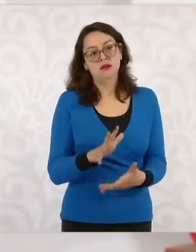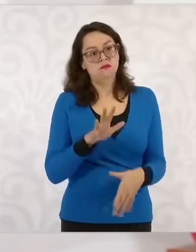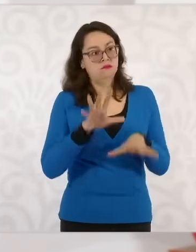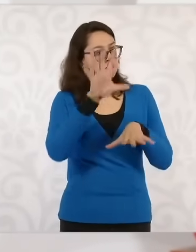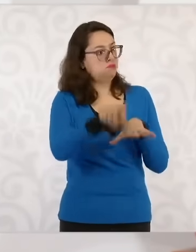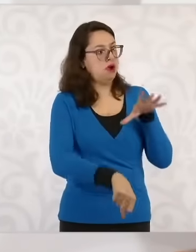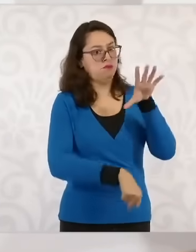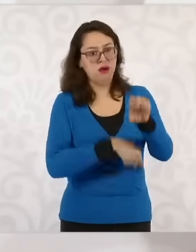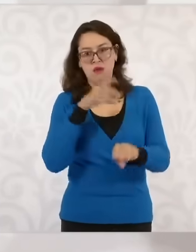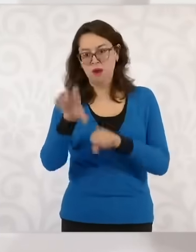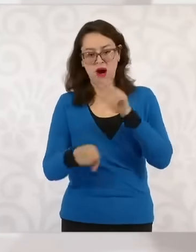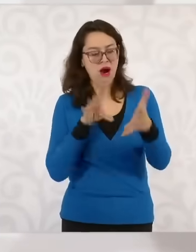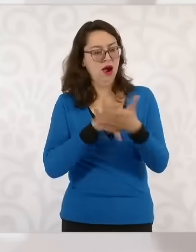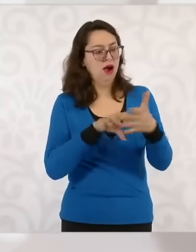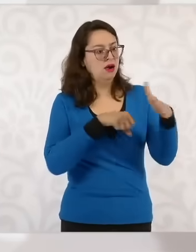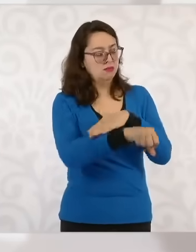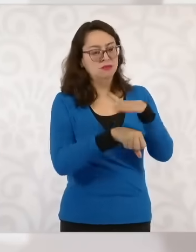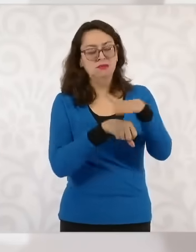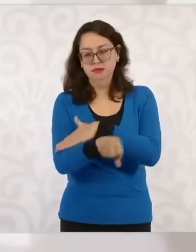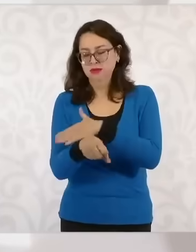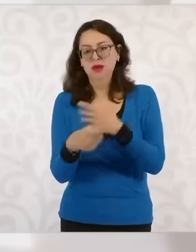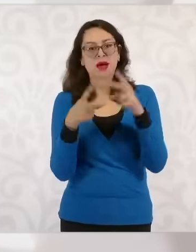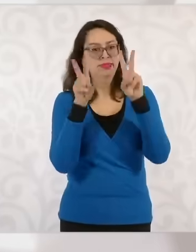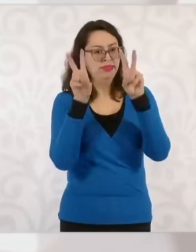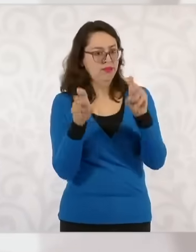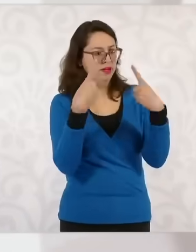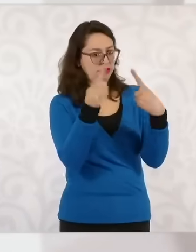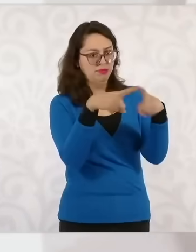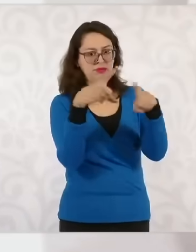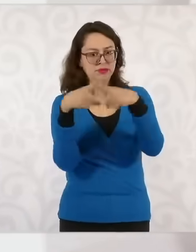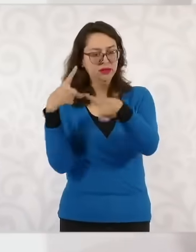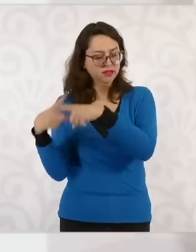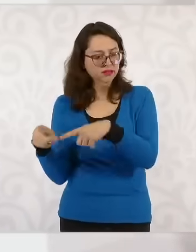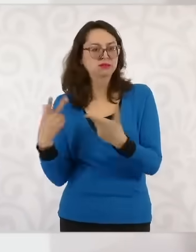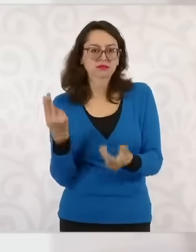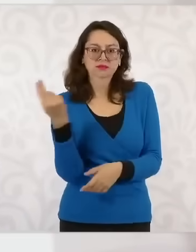eh sobre distintos temas que nos van a ayudar a pacificar el país, a que haya menos violencia.